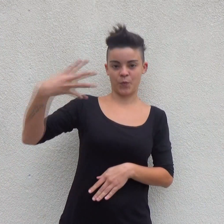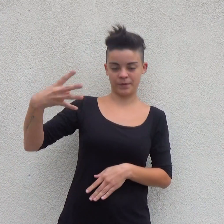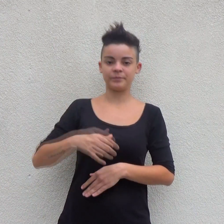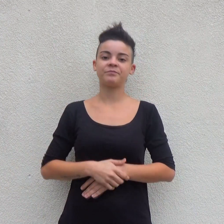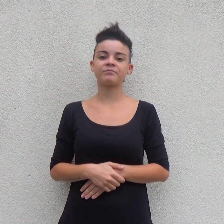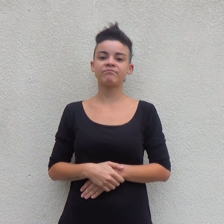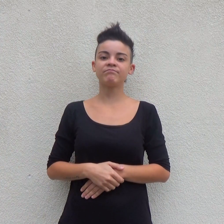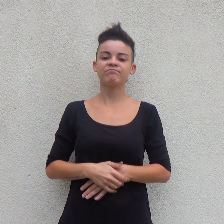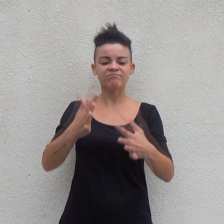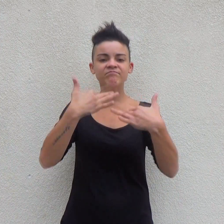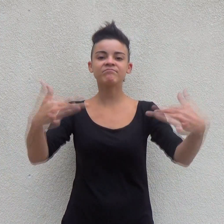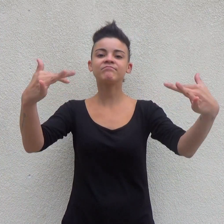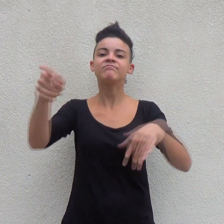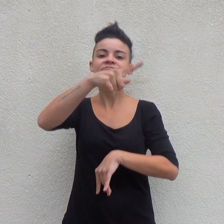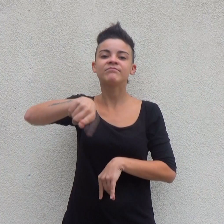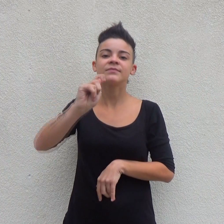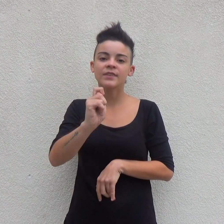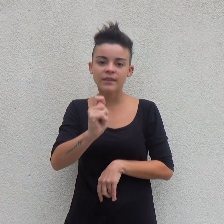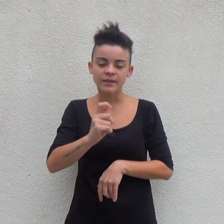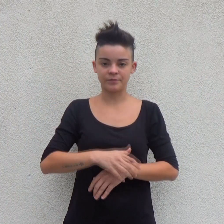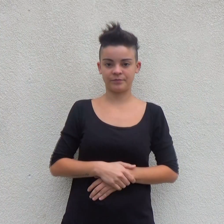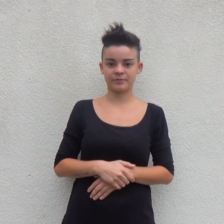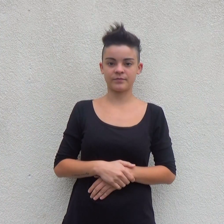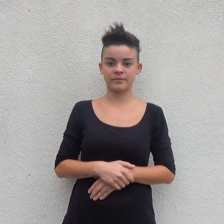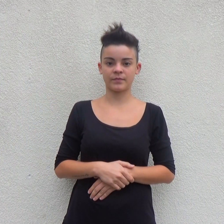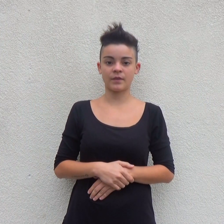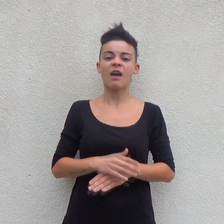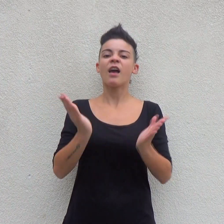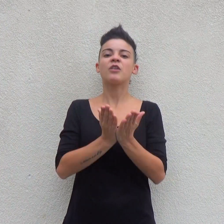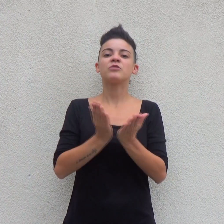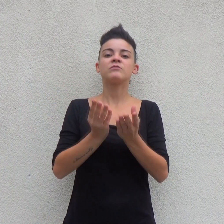Destinatarios: Estudiantes de la facultad